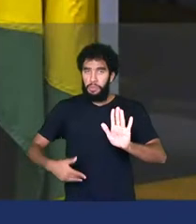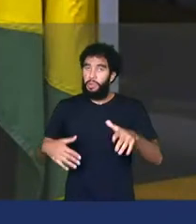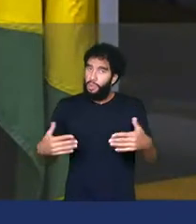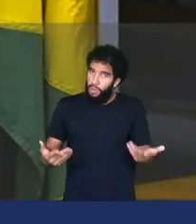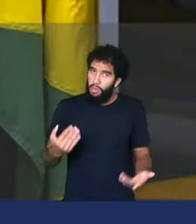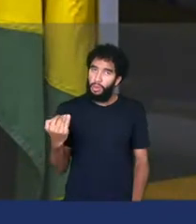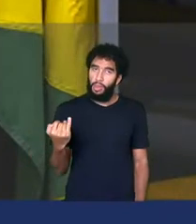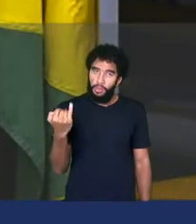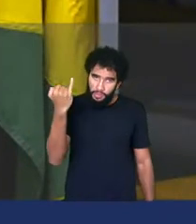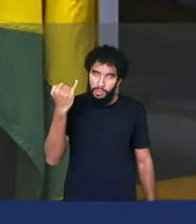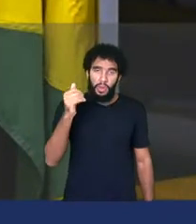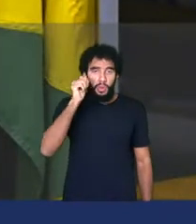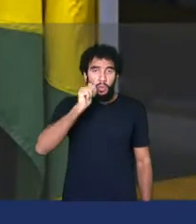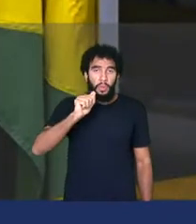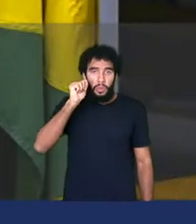ENTÃO É MUITO IMPORTANTE QUE